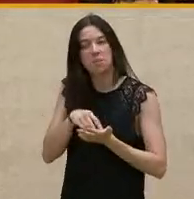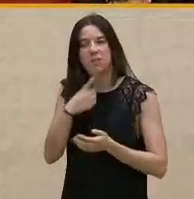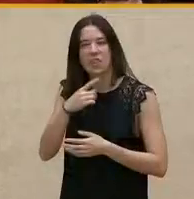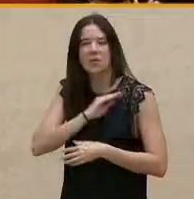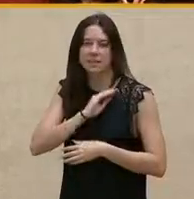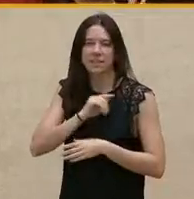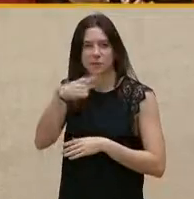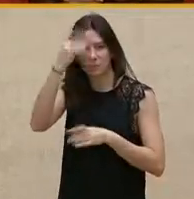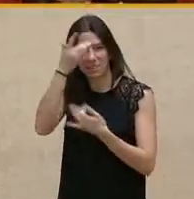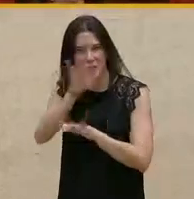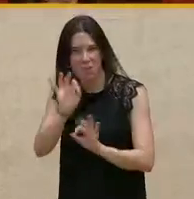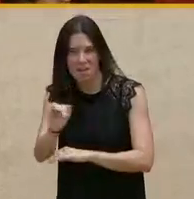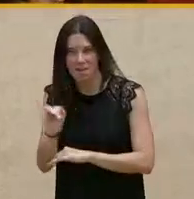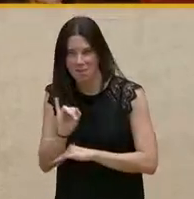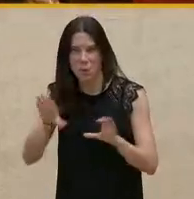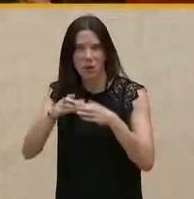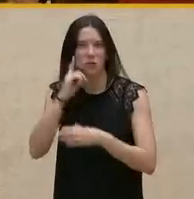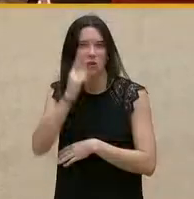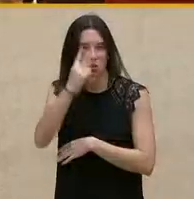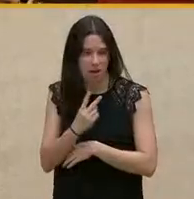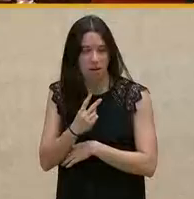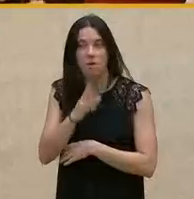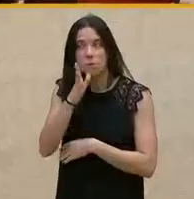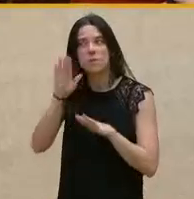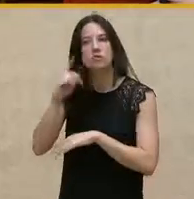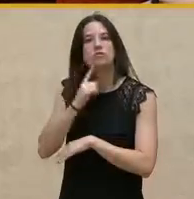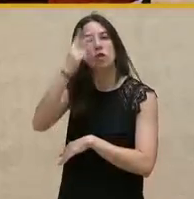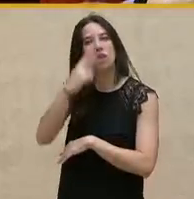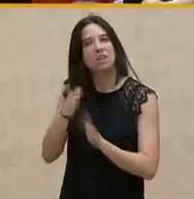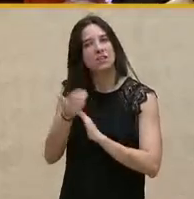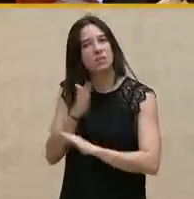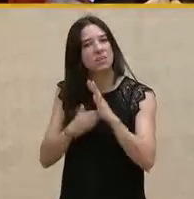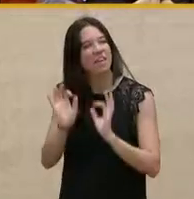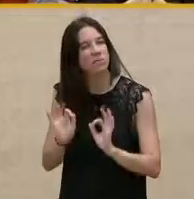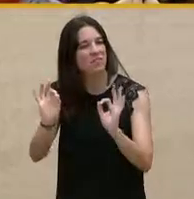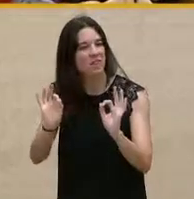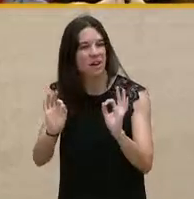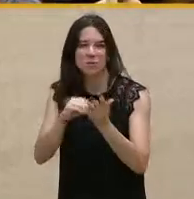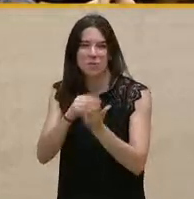por este colectivo. Porque la sordoceguera es una discapacidad específica poco conocida. Todavía,